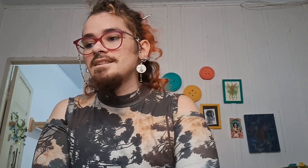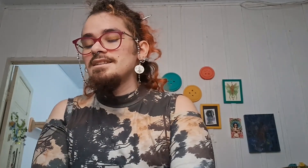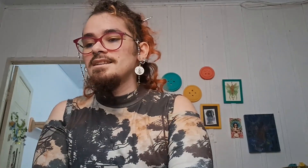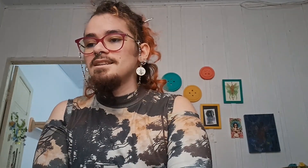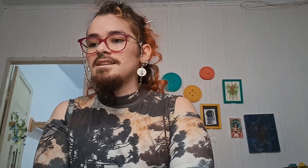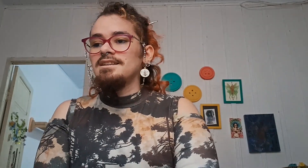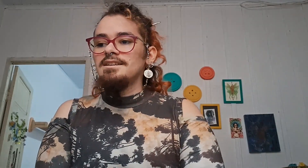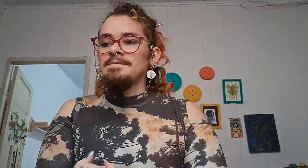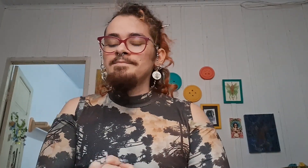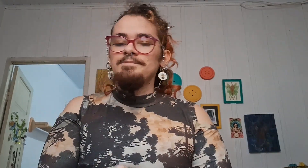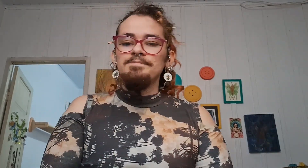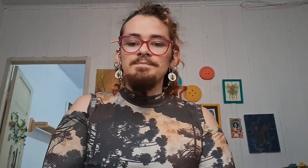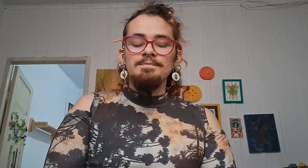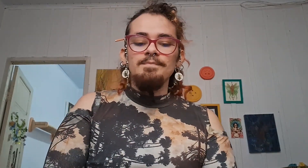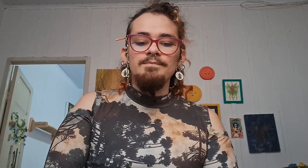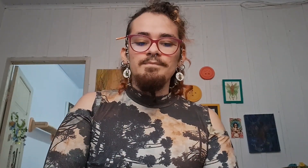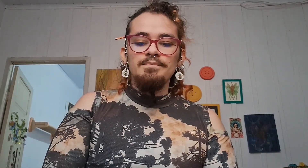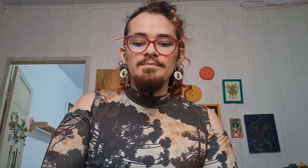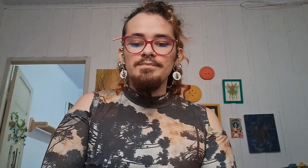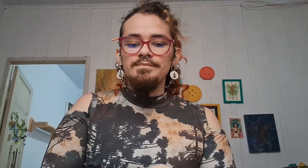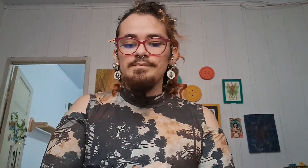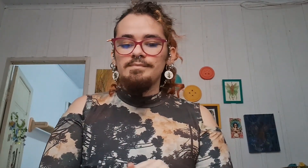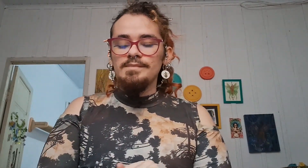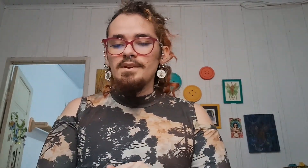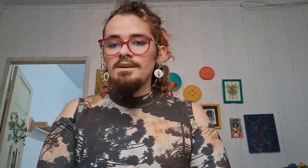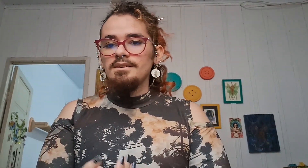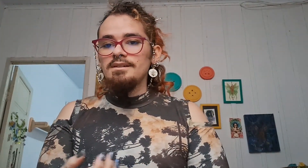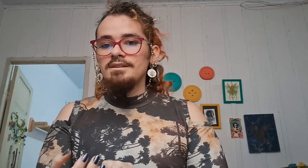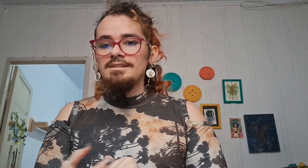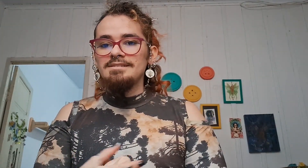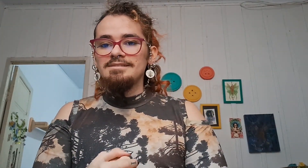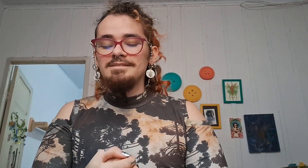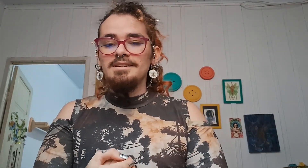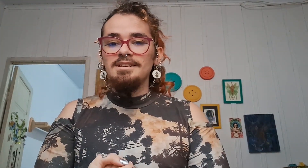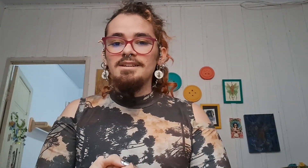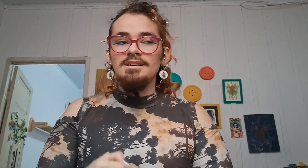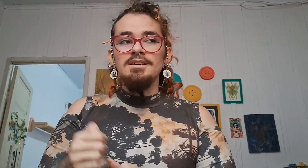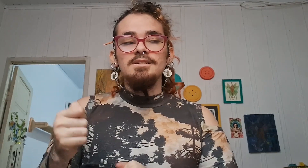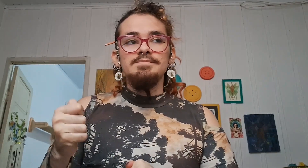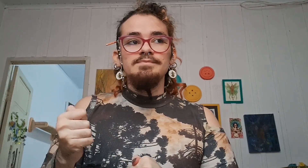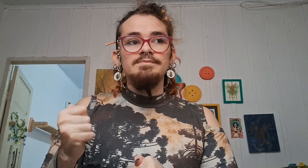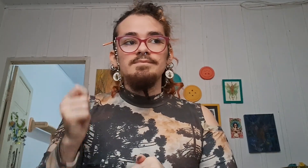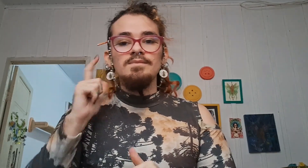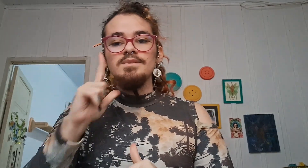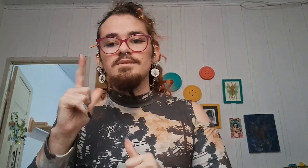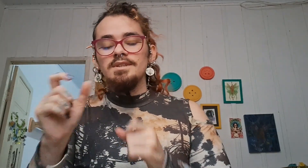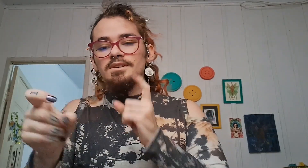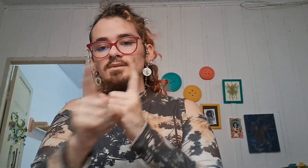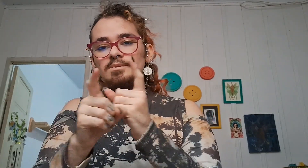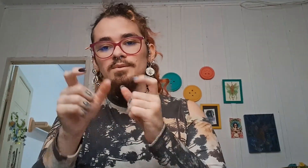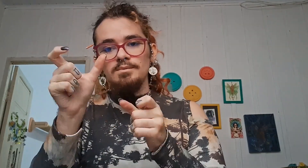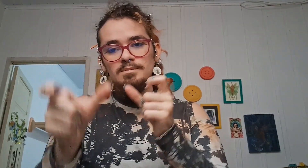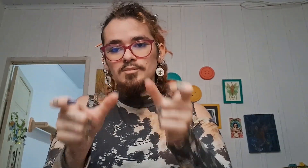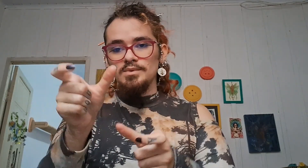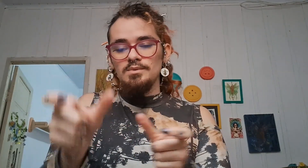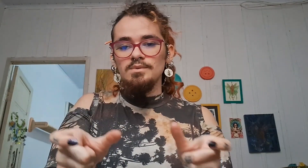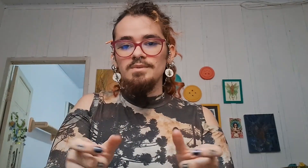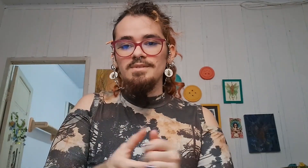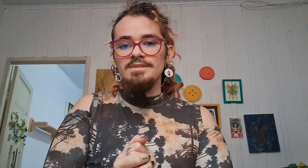consigo encontrar pessoas